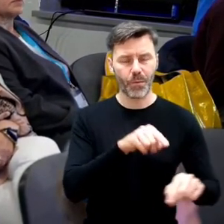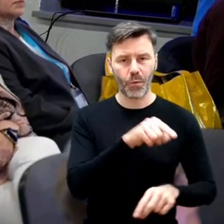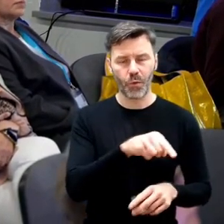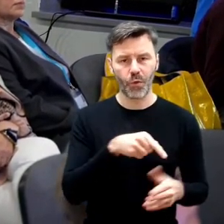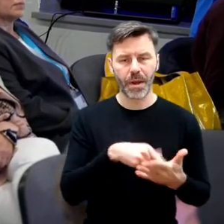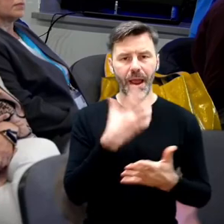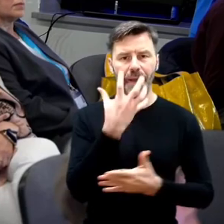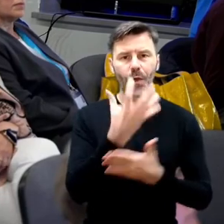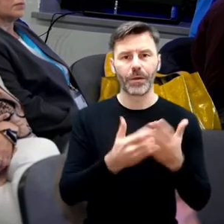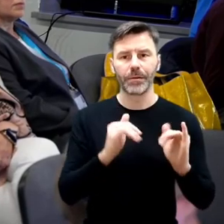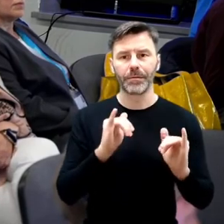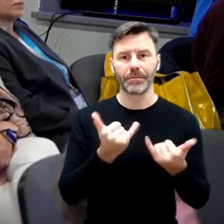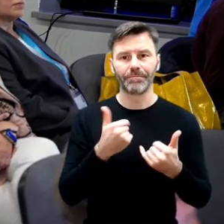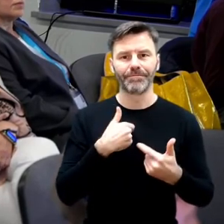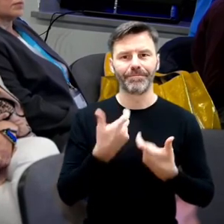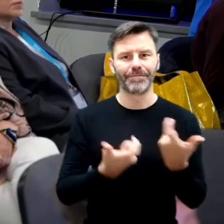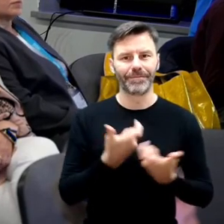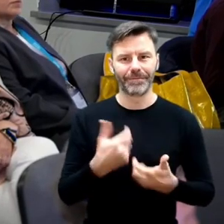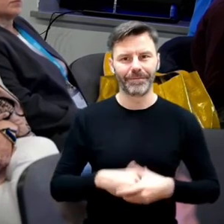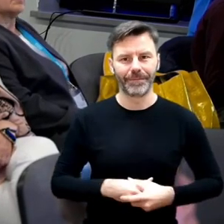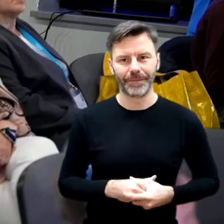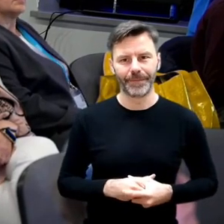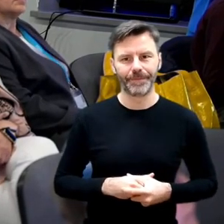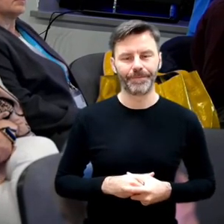bo to jest takie rozwiązanie, które mamy wrażenie